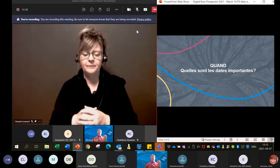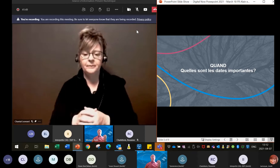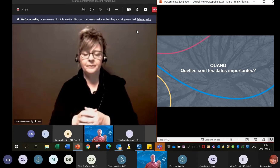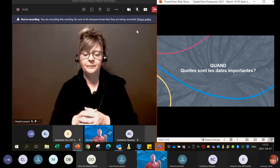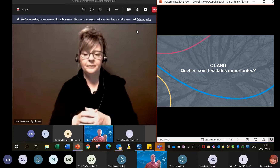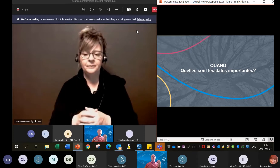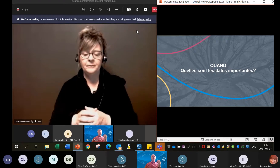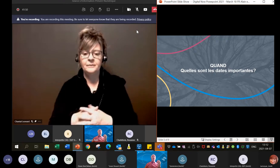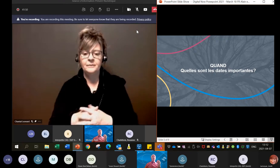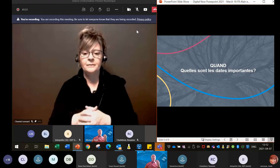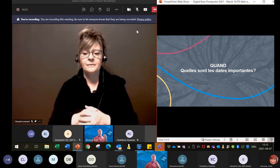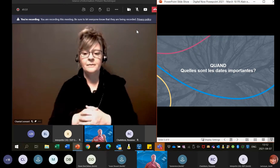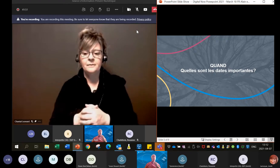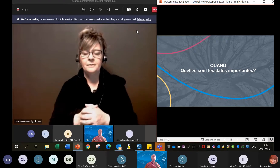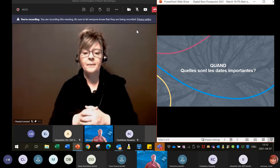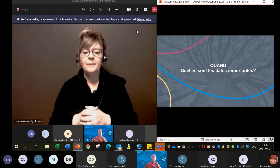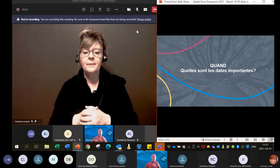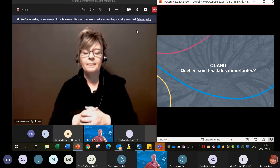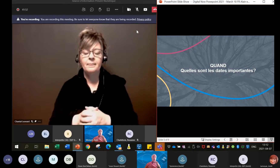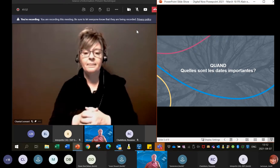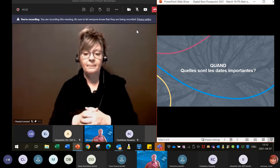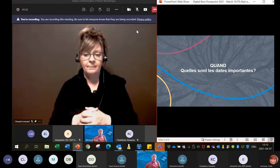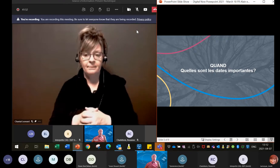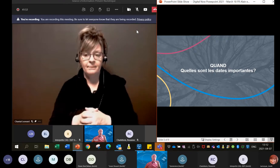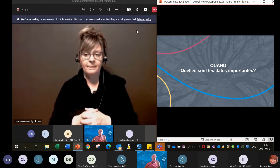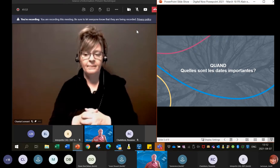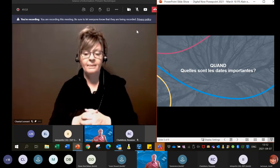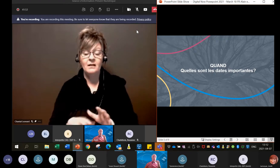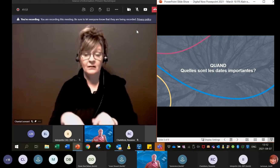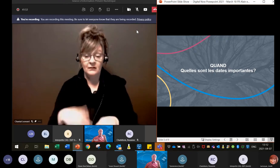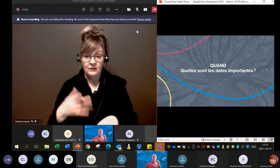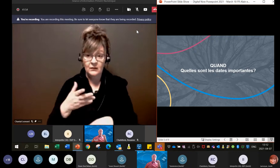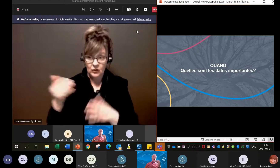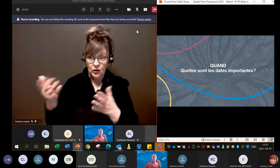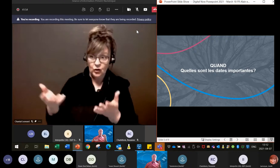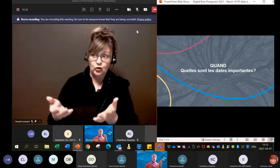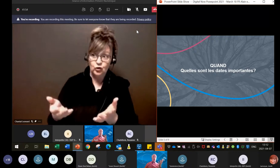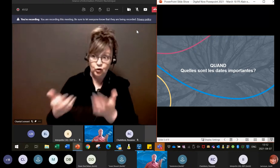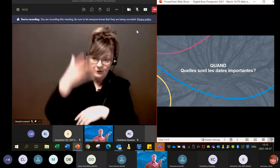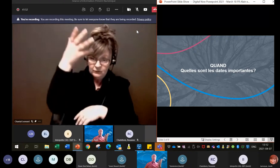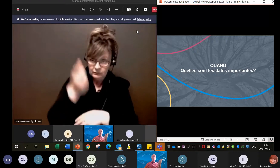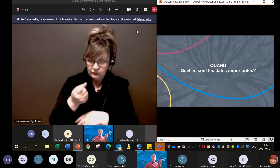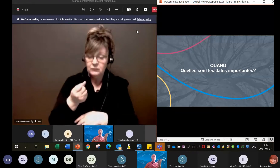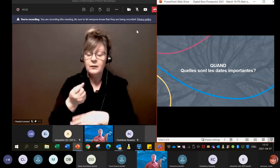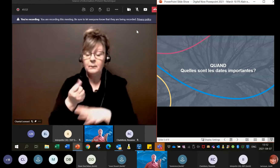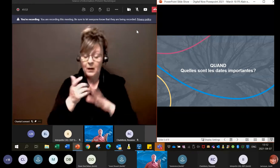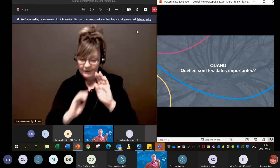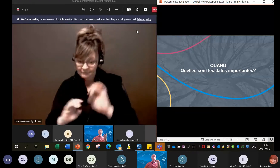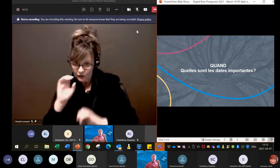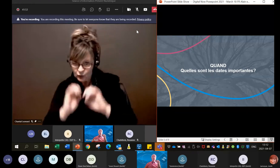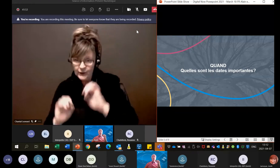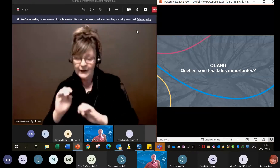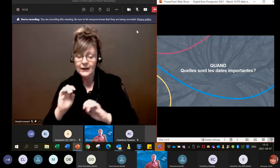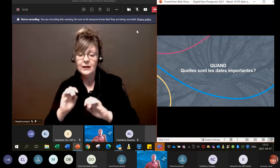Les demandes sont évaluées dans les groupes